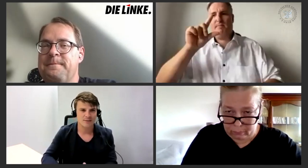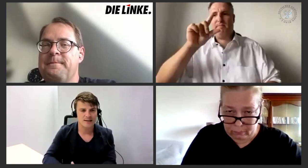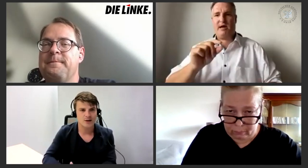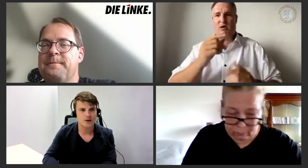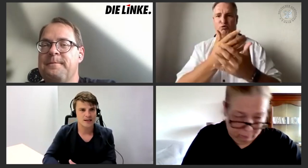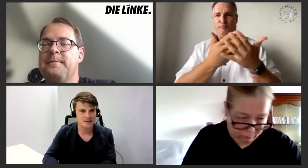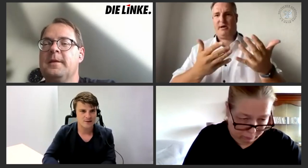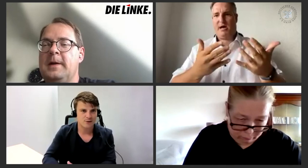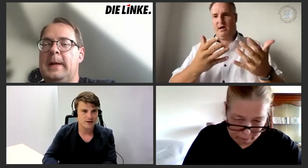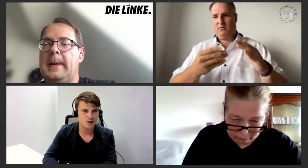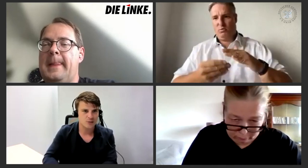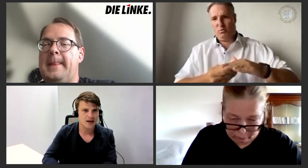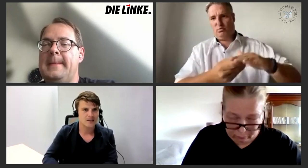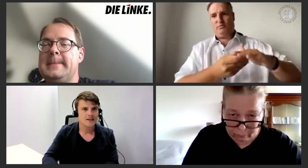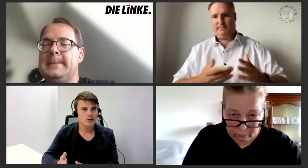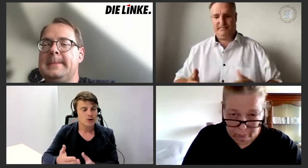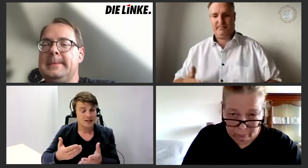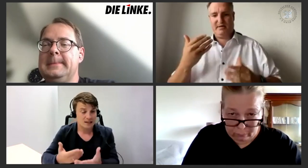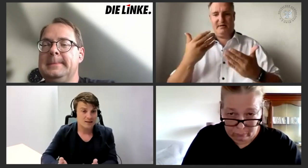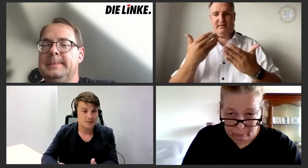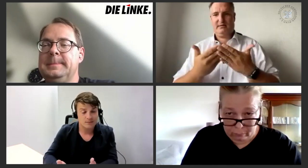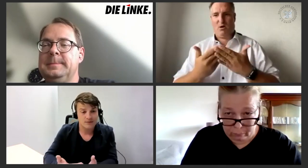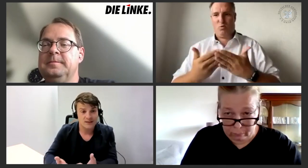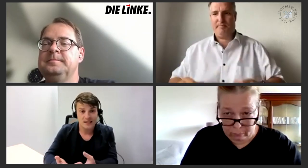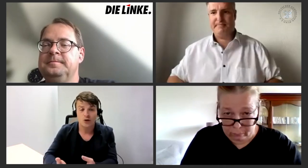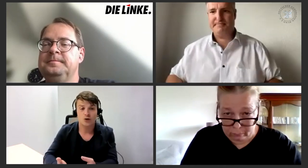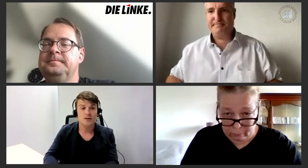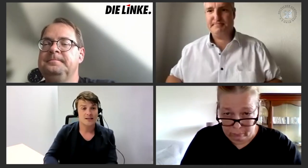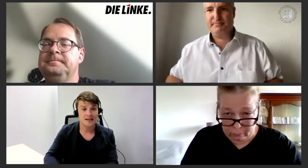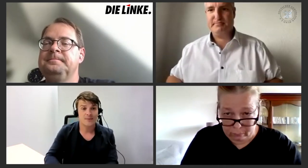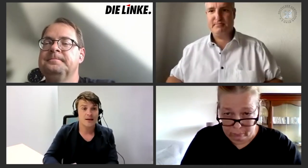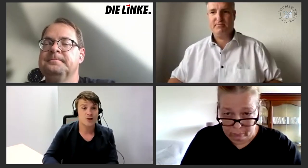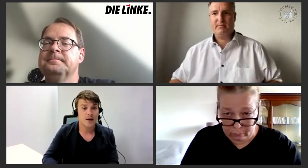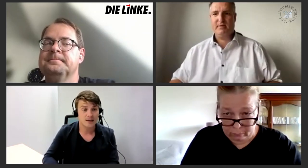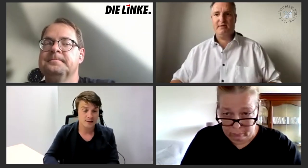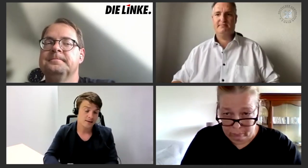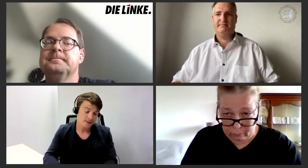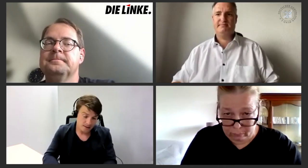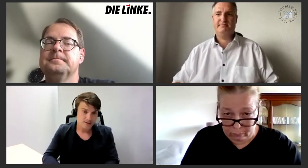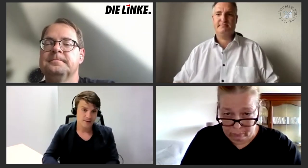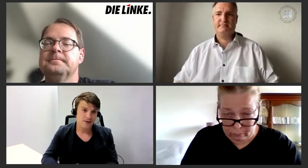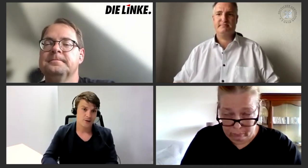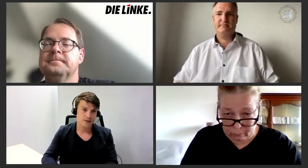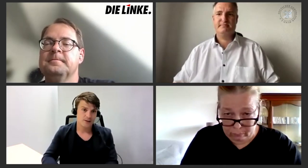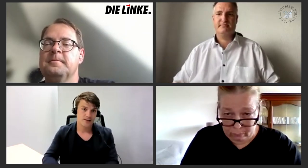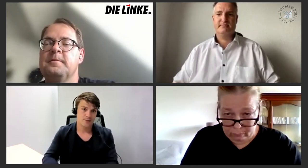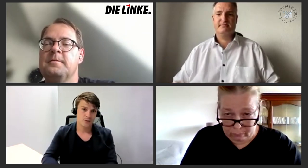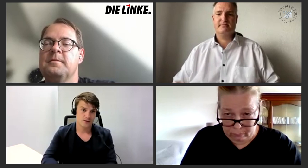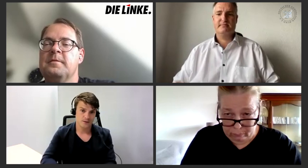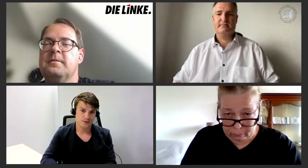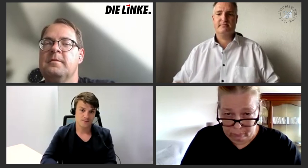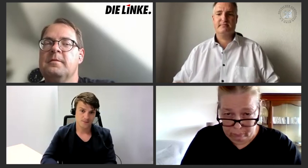das passt nicht so ganz. Also wenn man da sagt, es ist eine vollwertige Sprache oder wenn Sie das unterstützen, dass es eine Minderheitensprache ist, finden wir natürlich